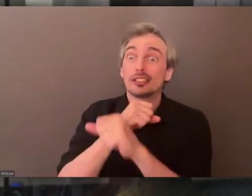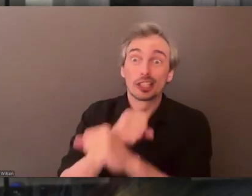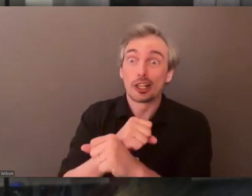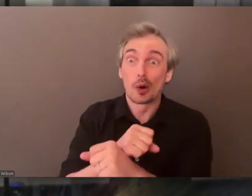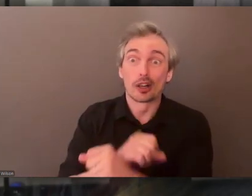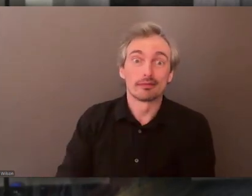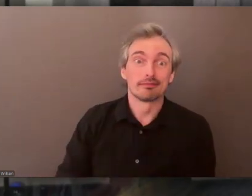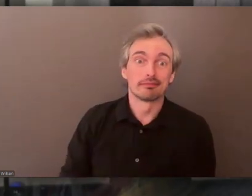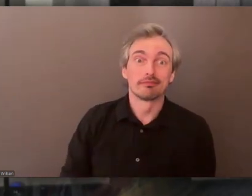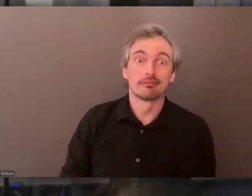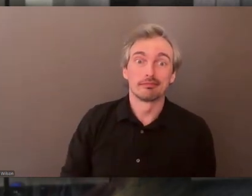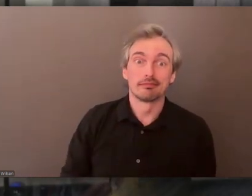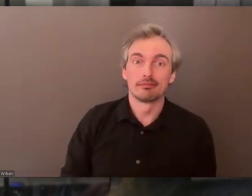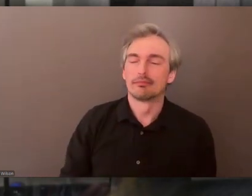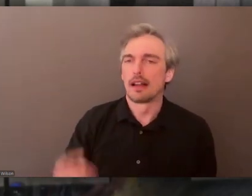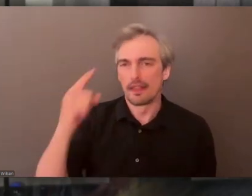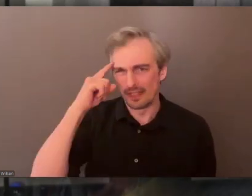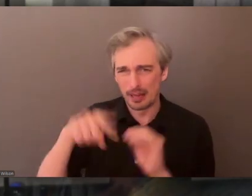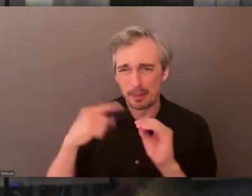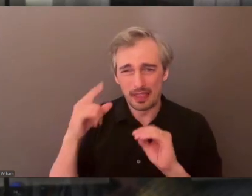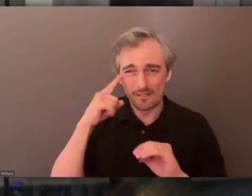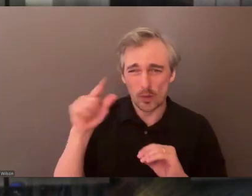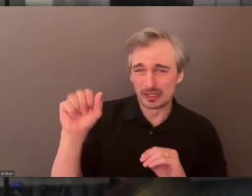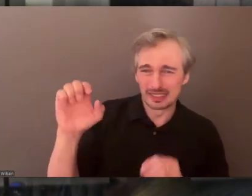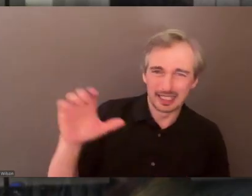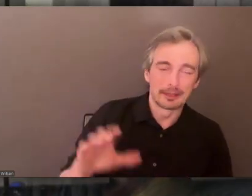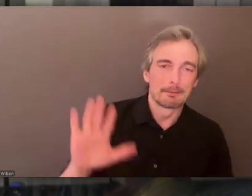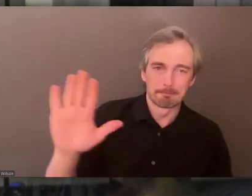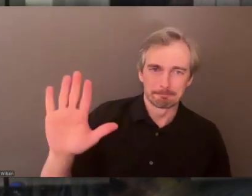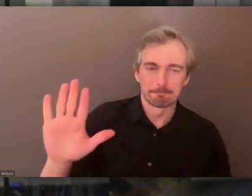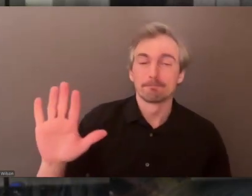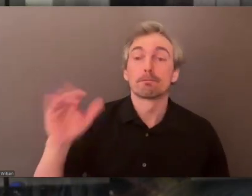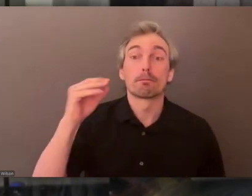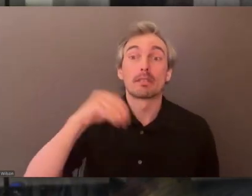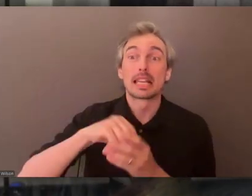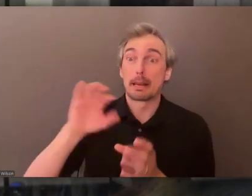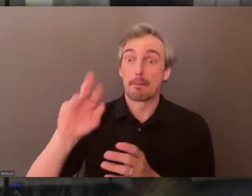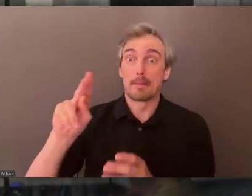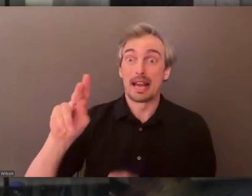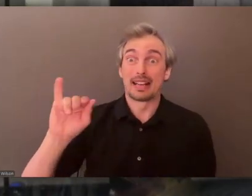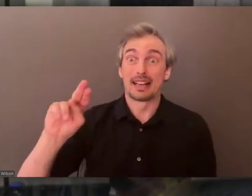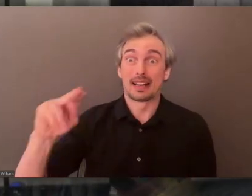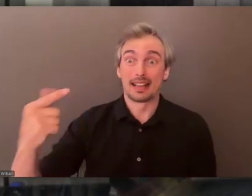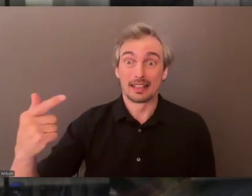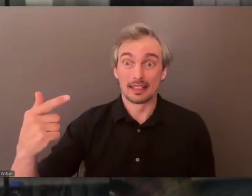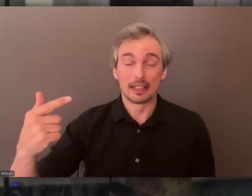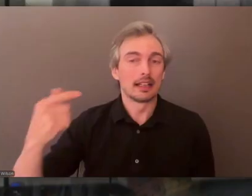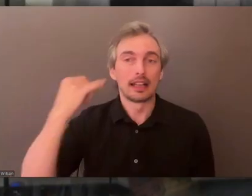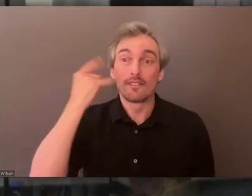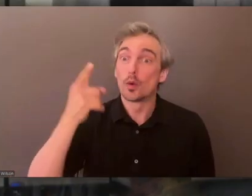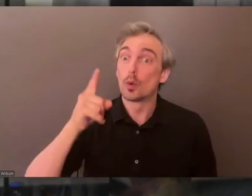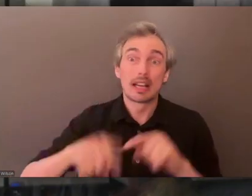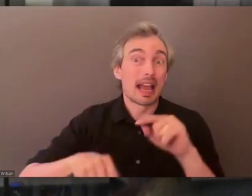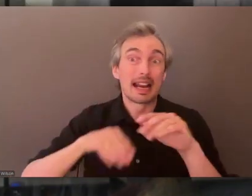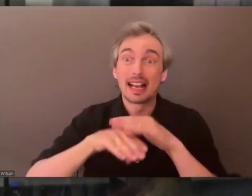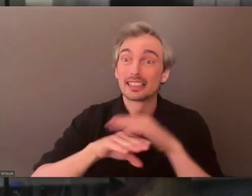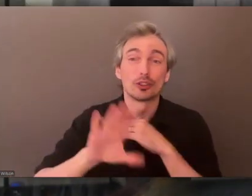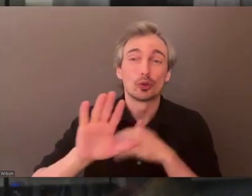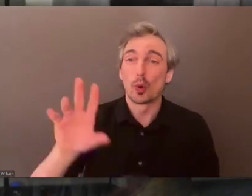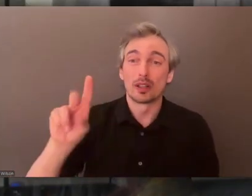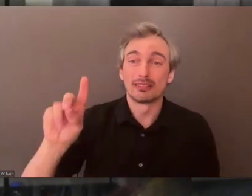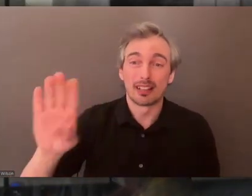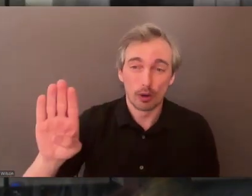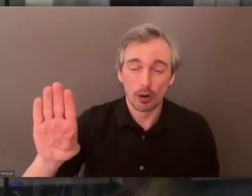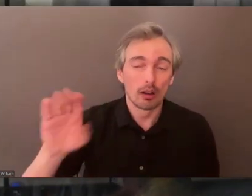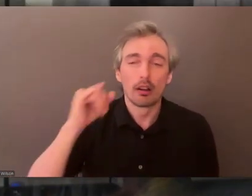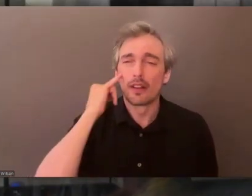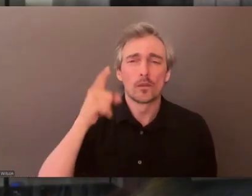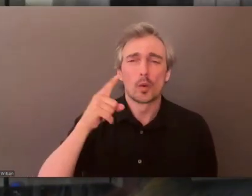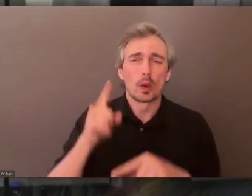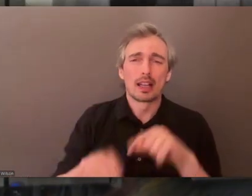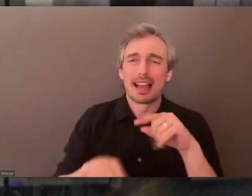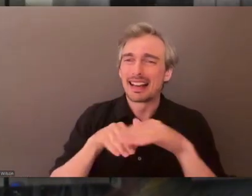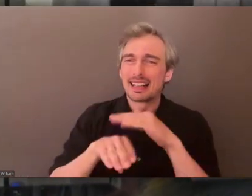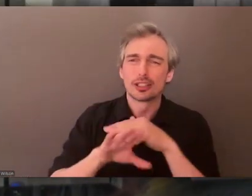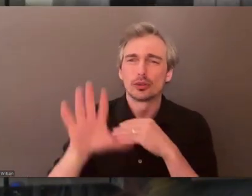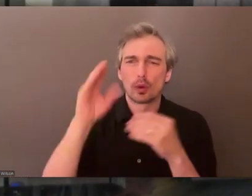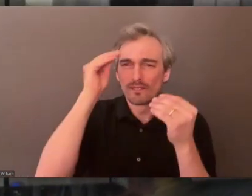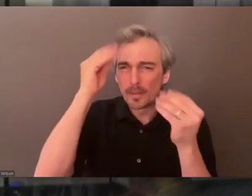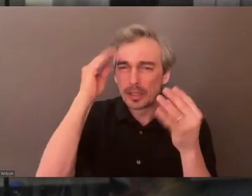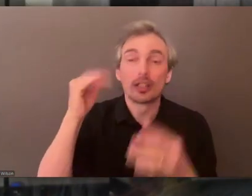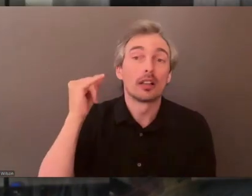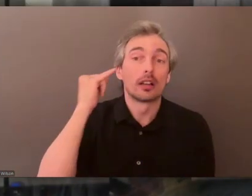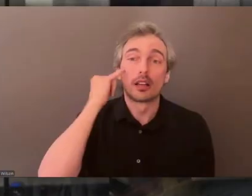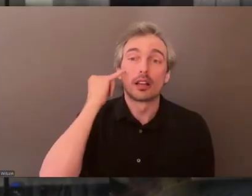銀行業務において、ダッシュボ ードにアクセスできない、または自分の情報にア クセスできない、あるいはアカウントに関する何かを理解しようとしているときに他